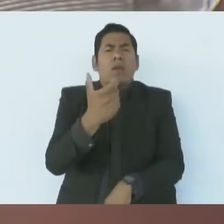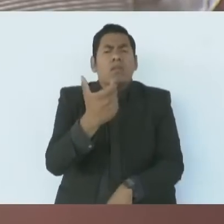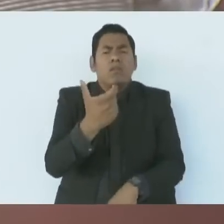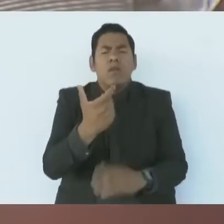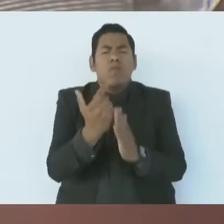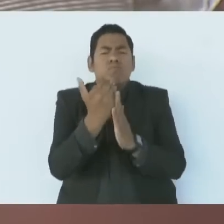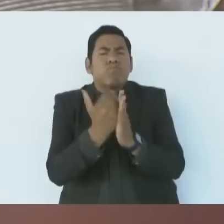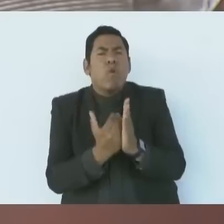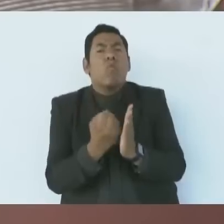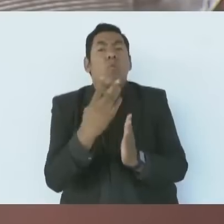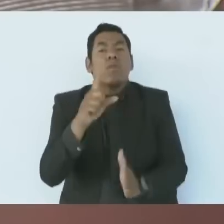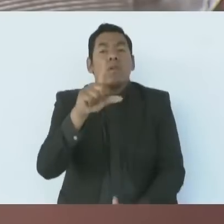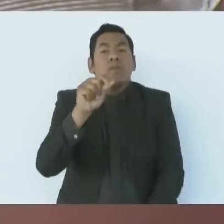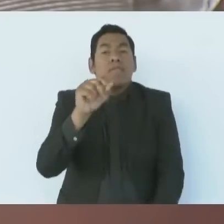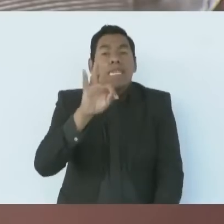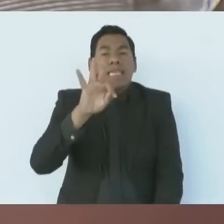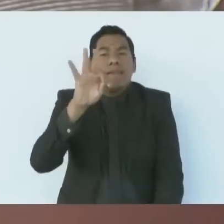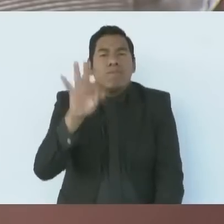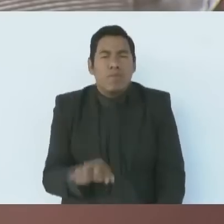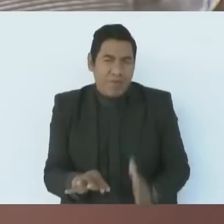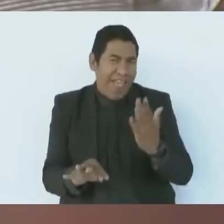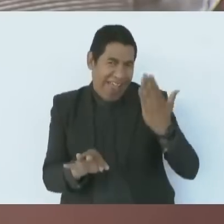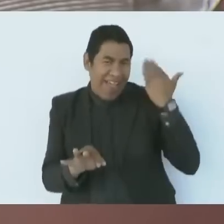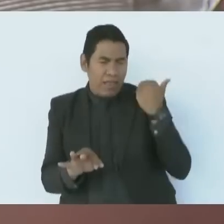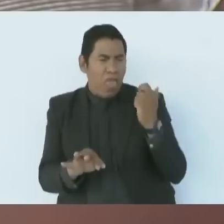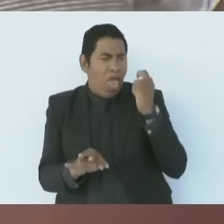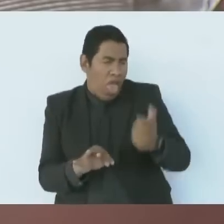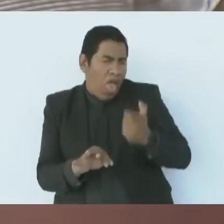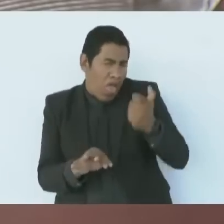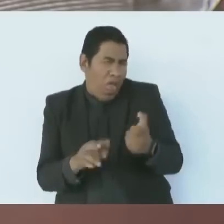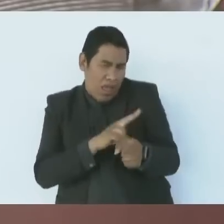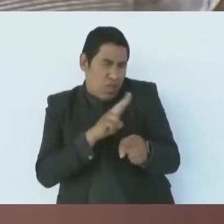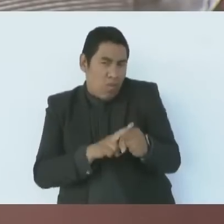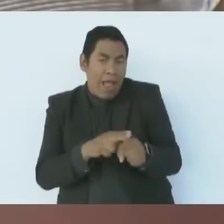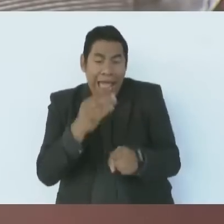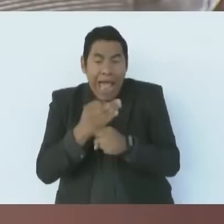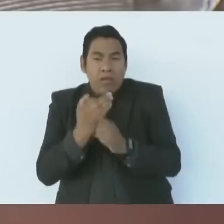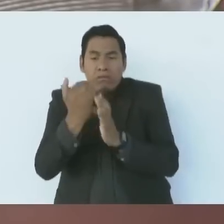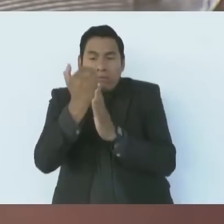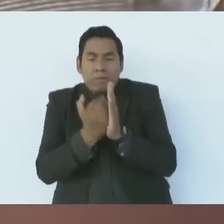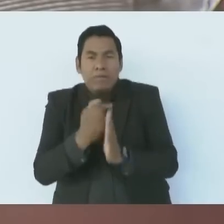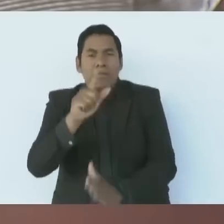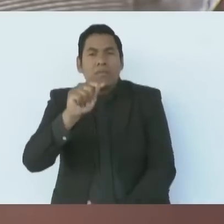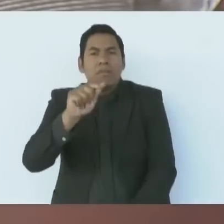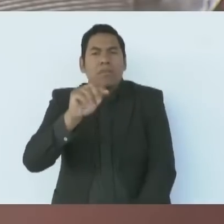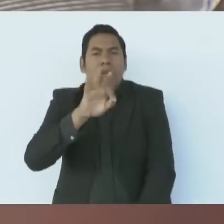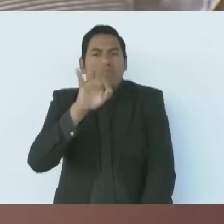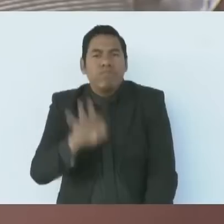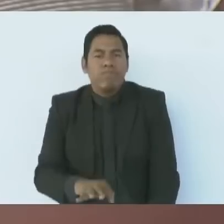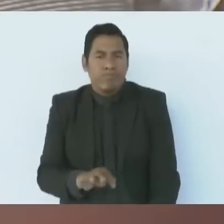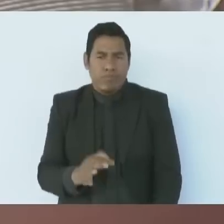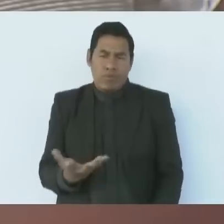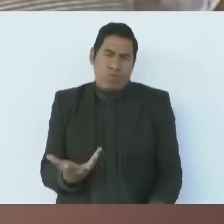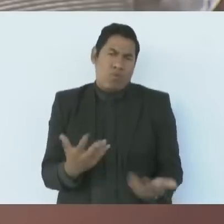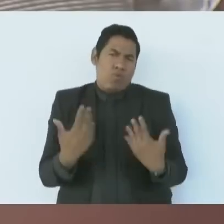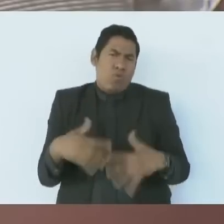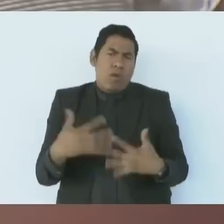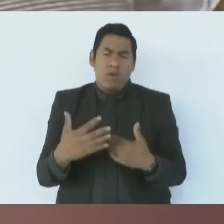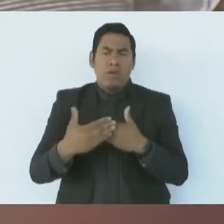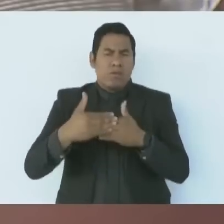por del de lo que normalmente pagan quiero decirles que este año vamos a iniciar aquí